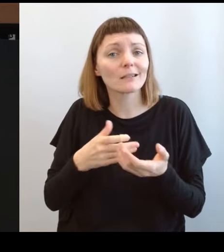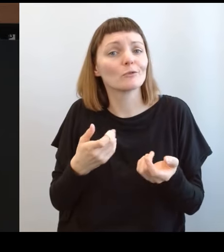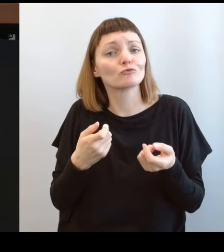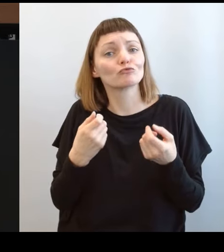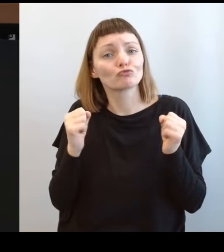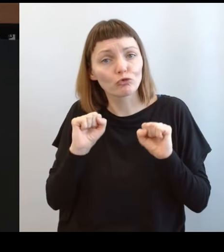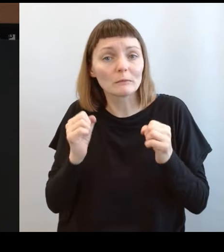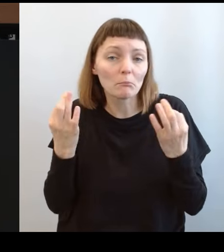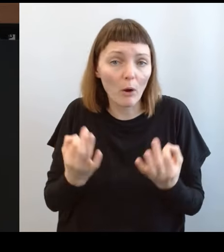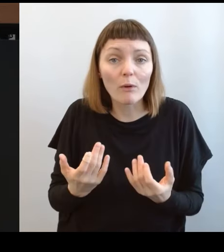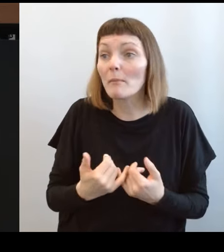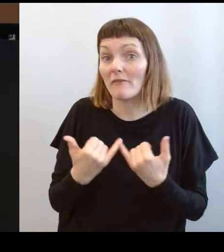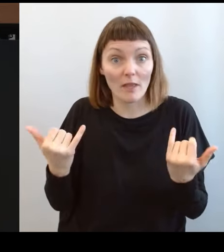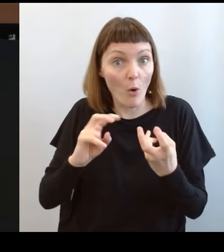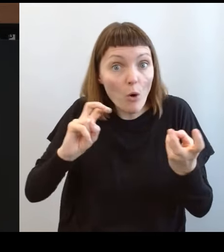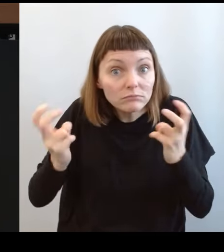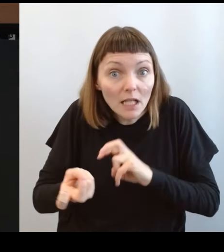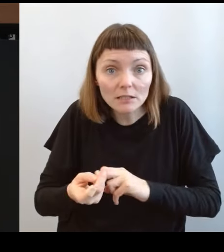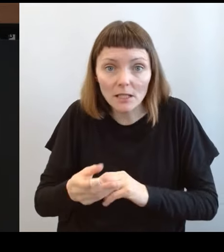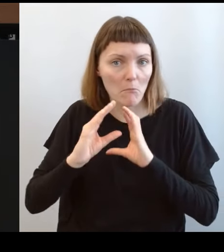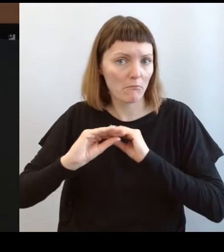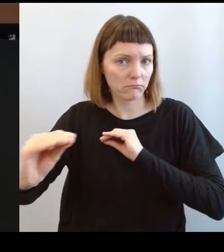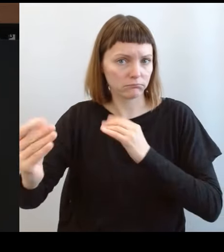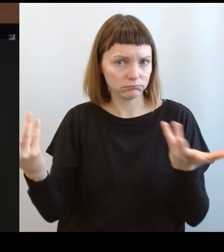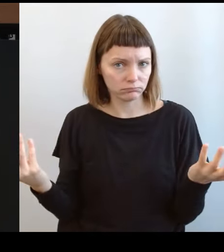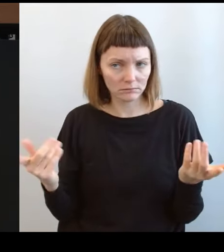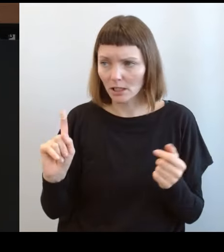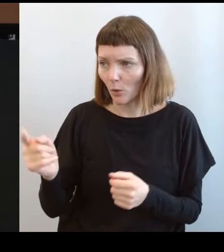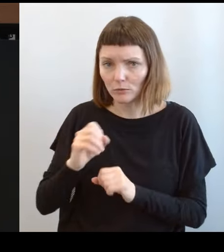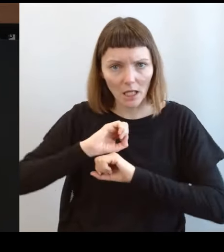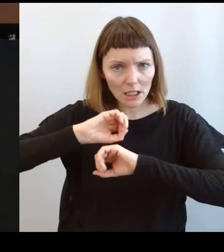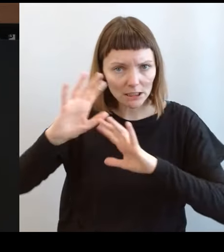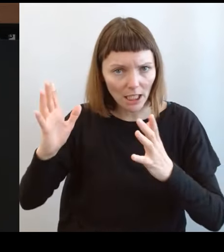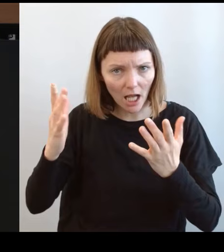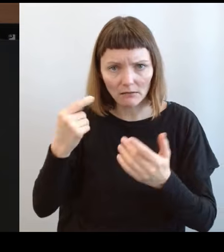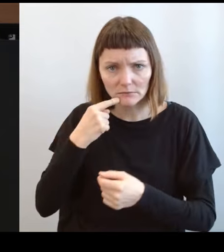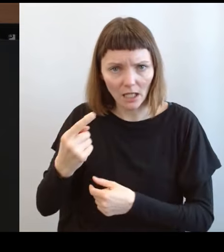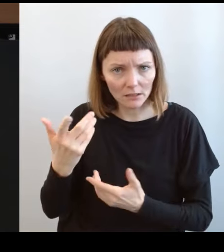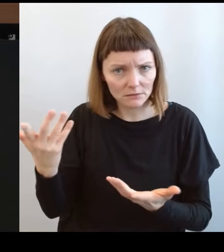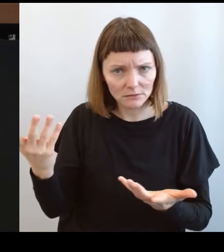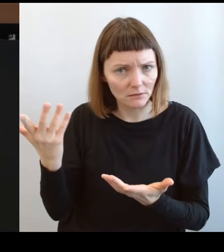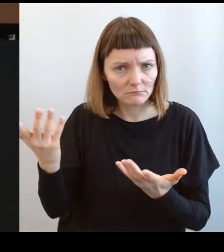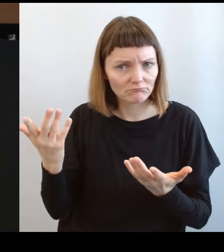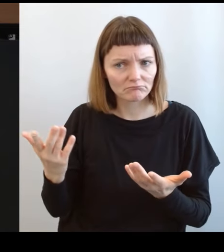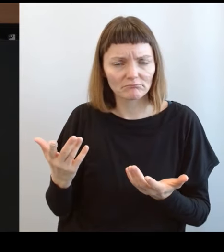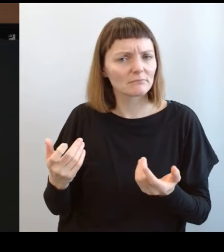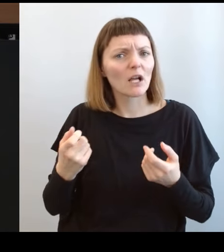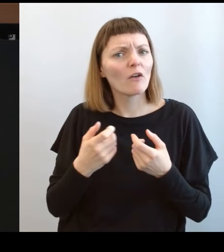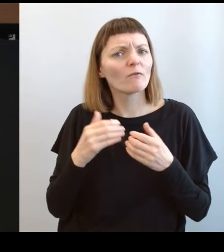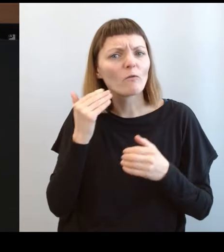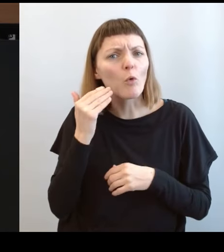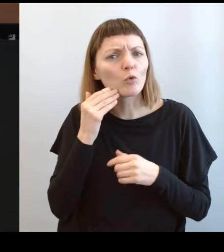dazu bekannt, im Rahmen des Wohnungsbündnisses, wo Vonovia und Co eben drin sind und die eben jetzt die mit